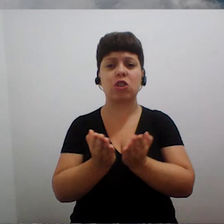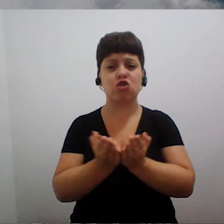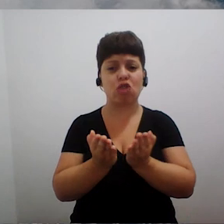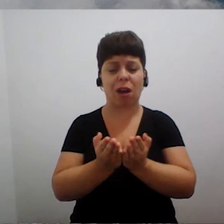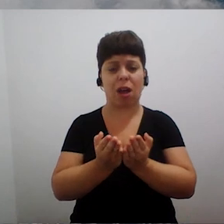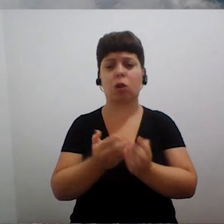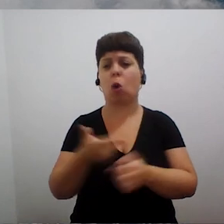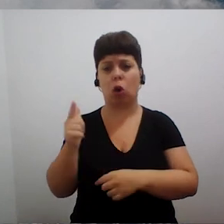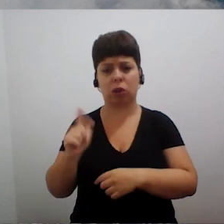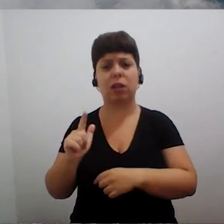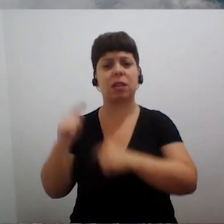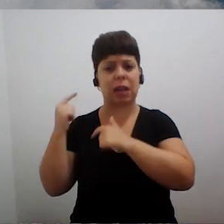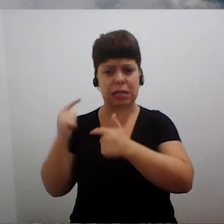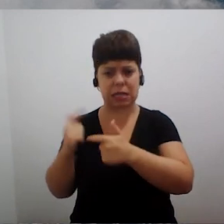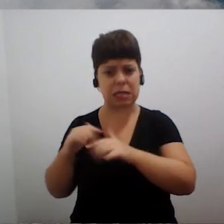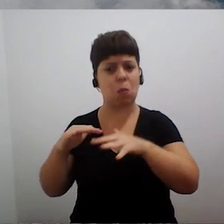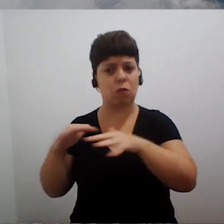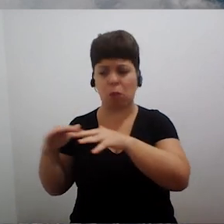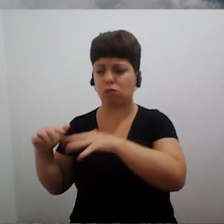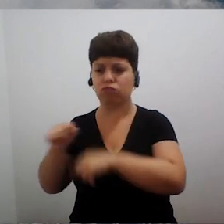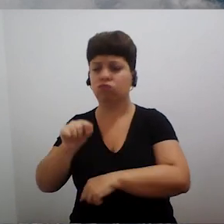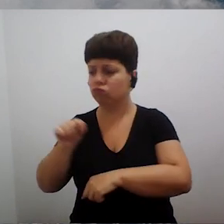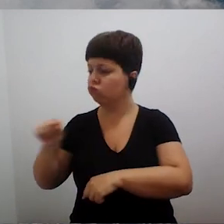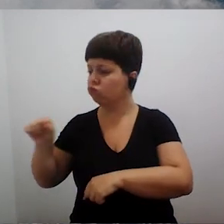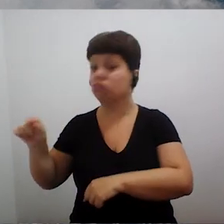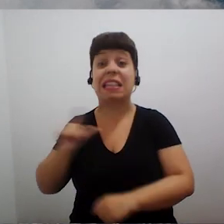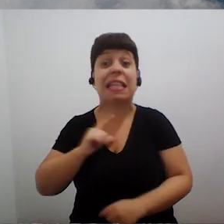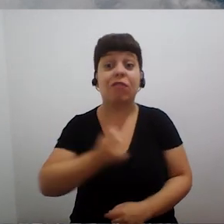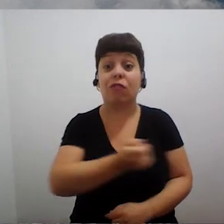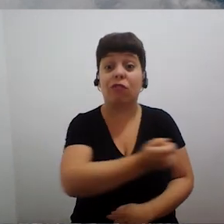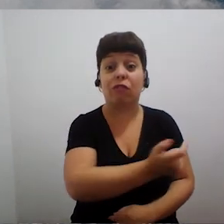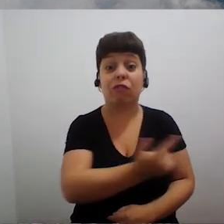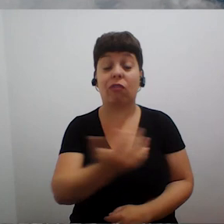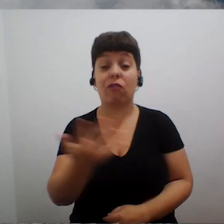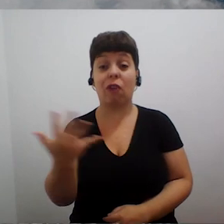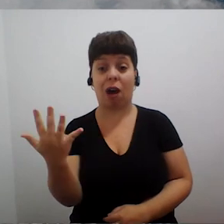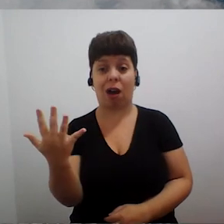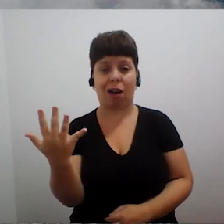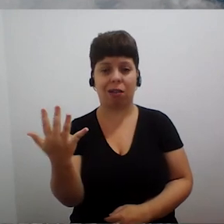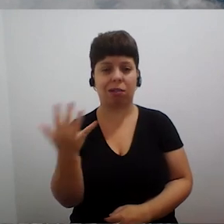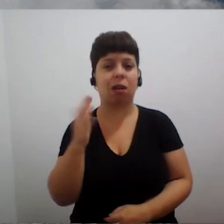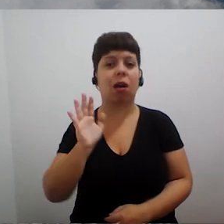nos movimentos das outras tradições religiosas, existem várias iniciativas acontecendo, mas existe também